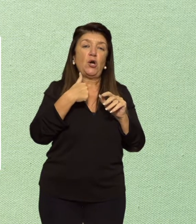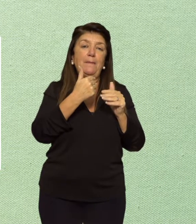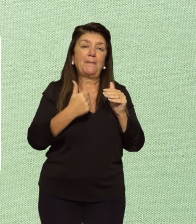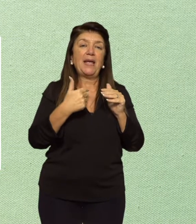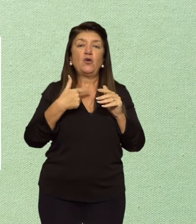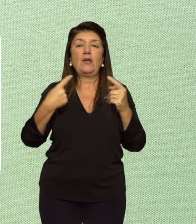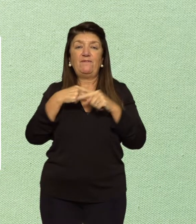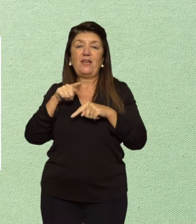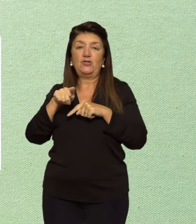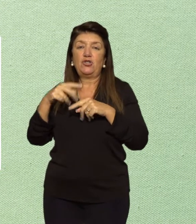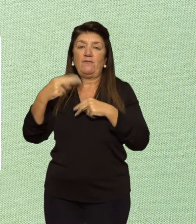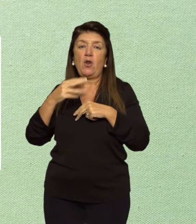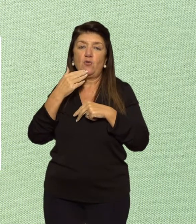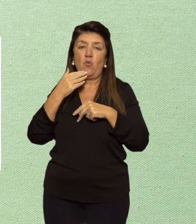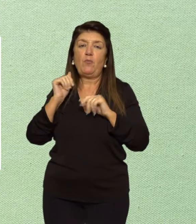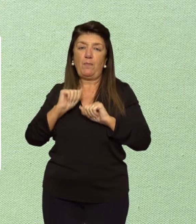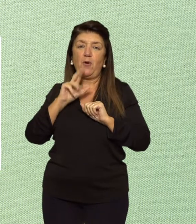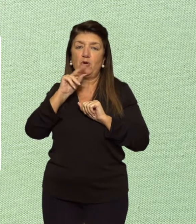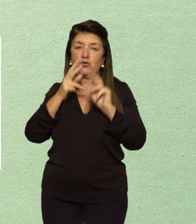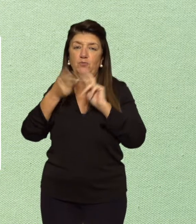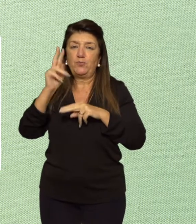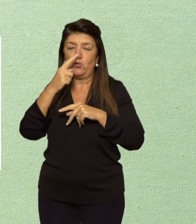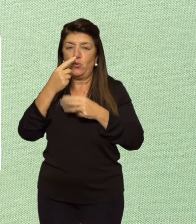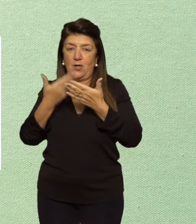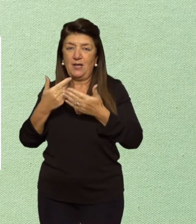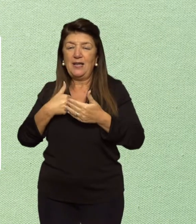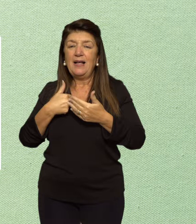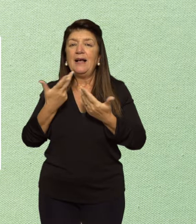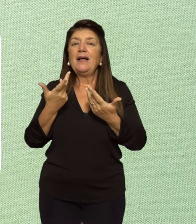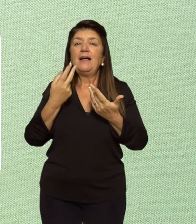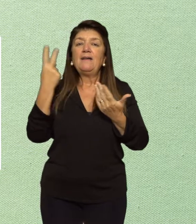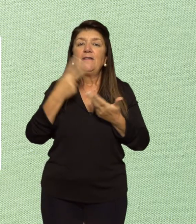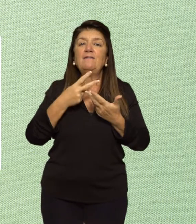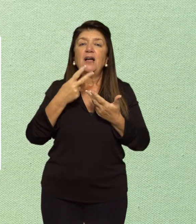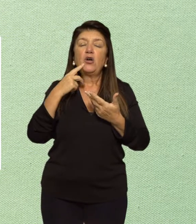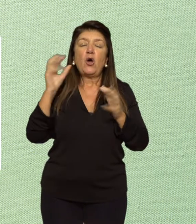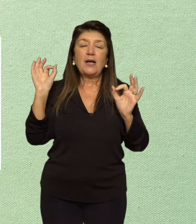più spendermi effettivamente. A me capita, è capitato e probabilmente continuerà a capitare di avere